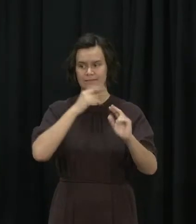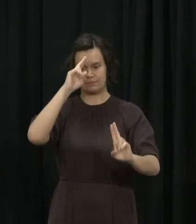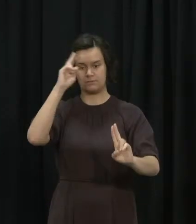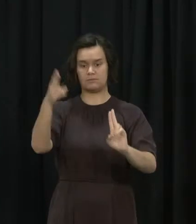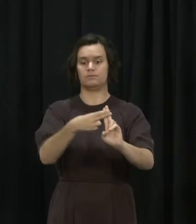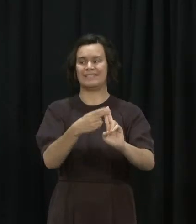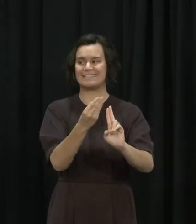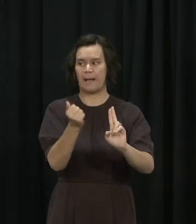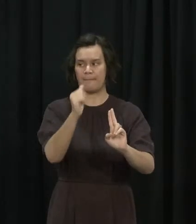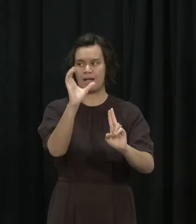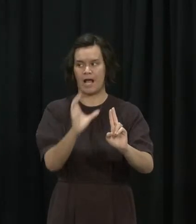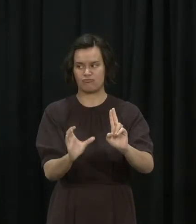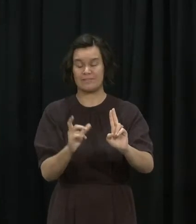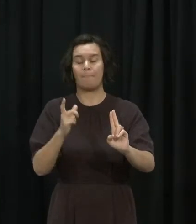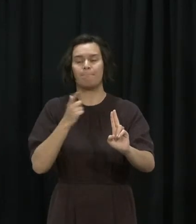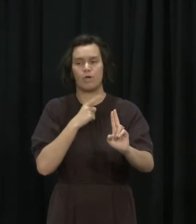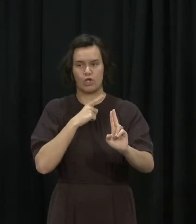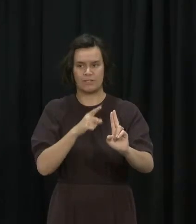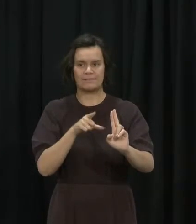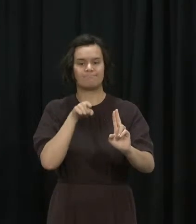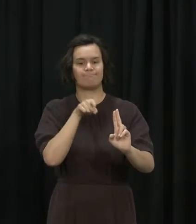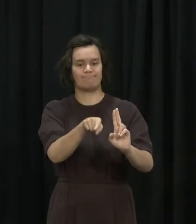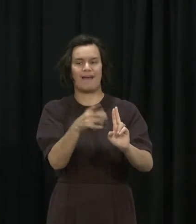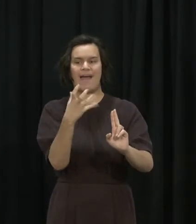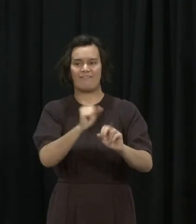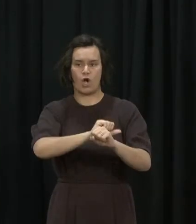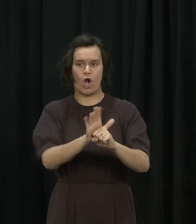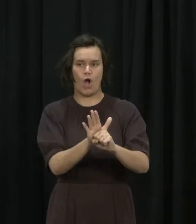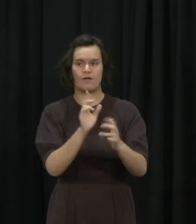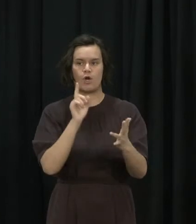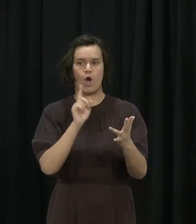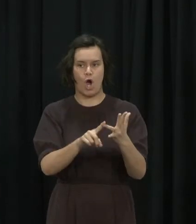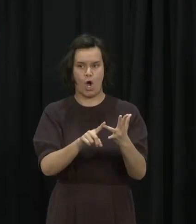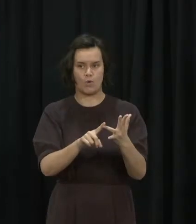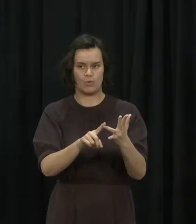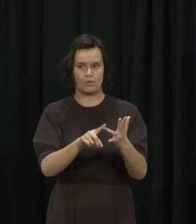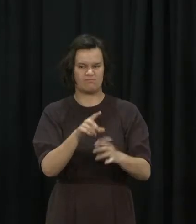ko te Omicron i nga